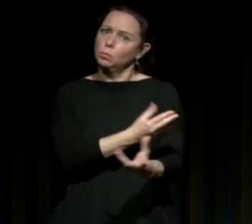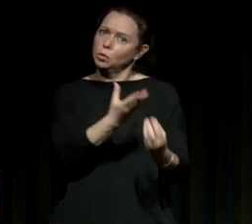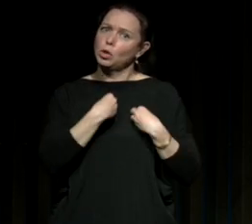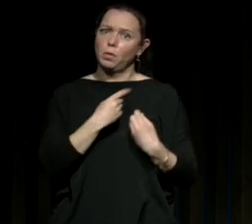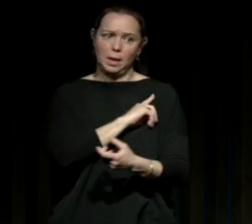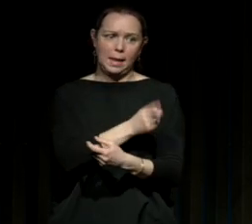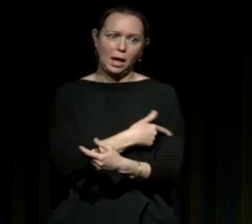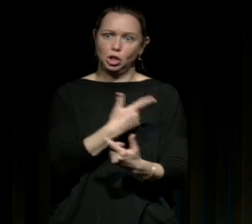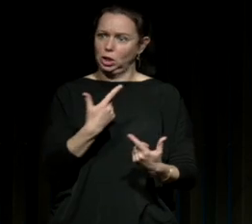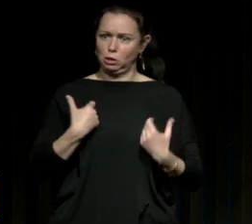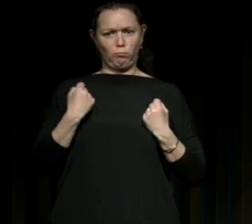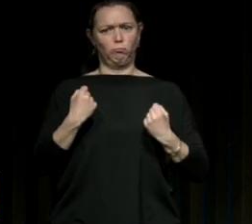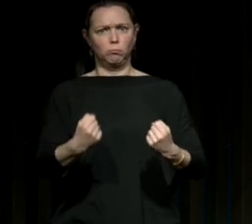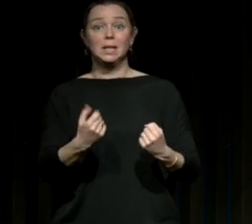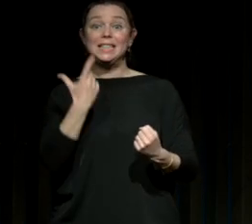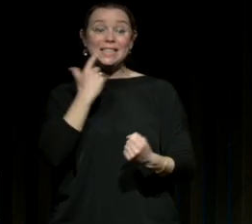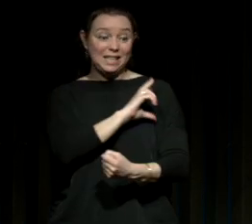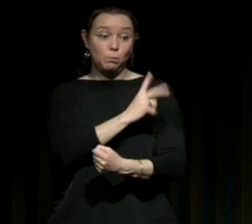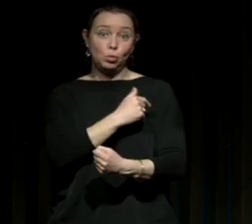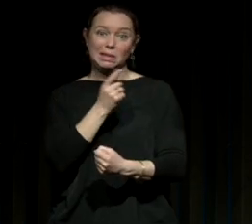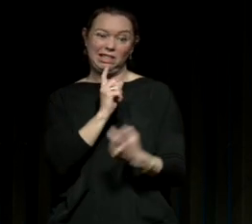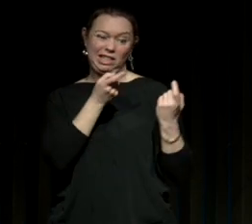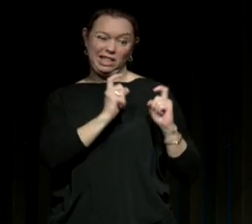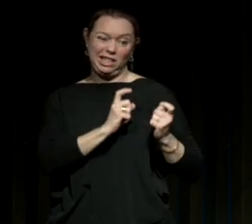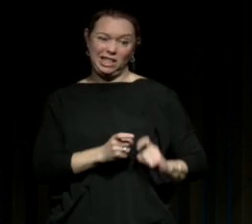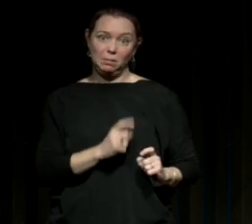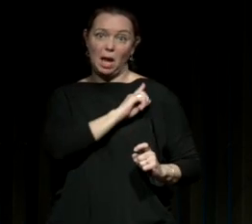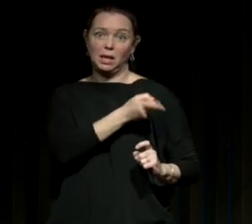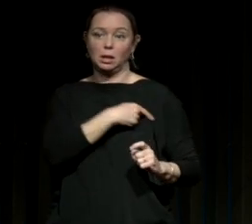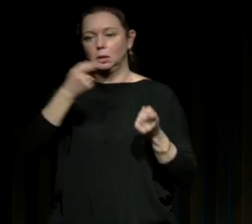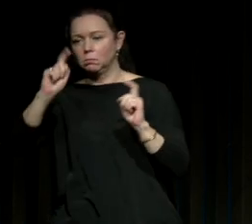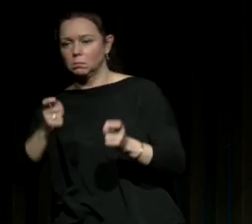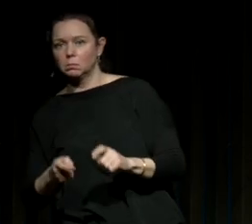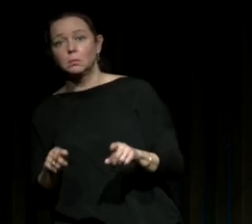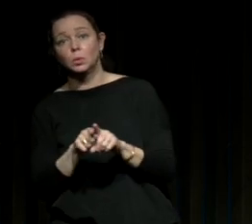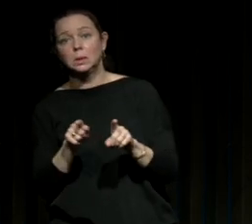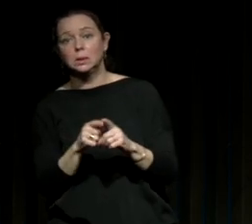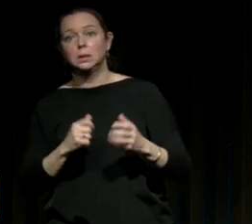si on en perd on va avoir une dépense énergétique moins important donc l'objectif de la pythie vite